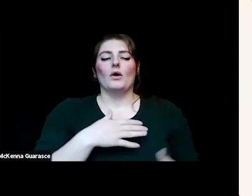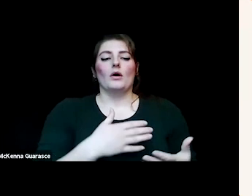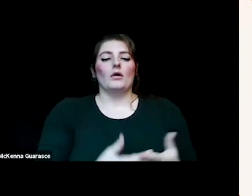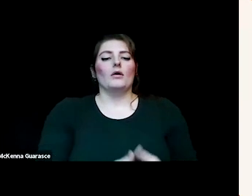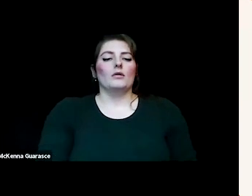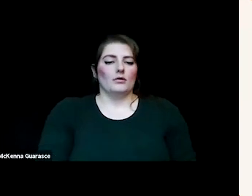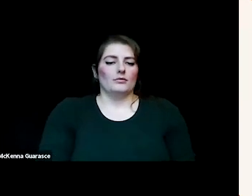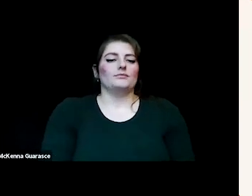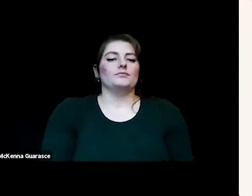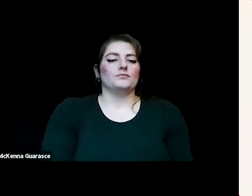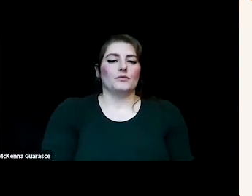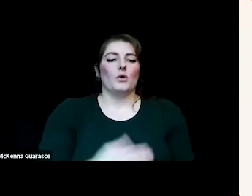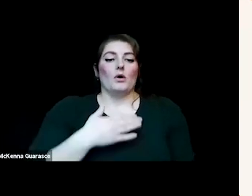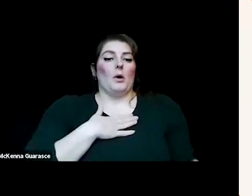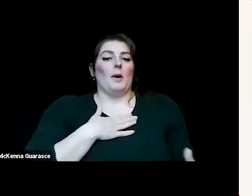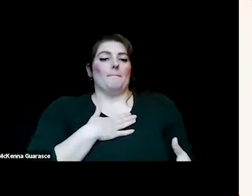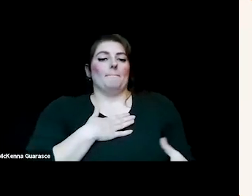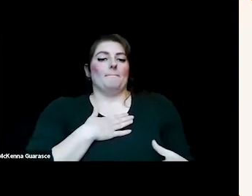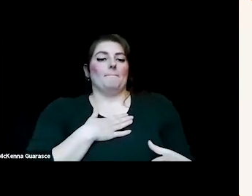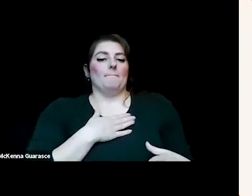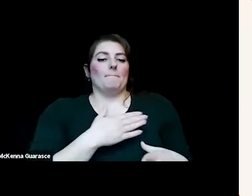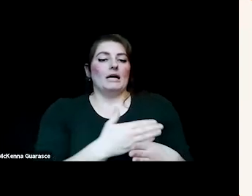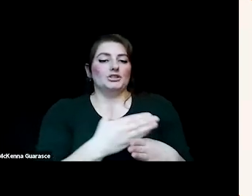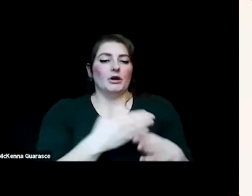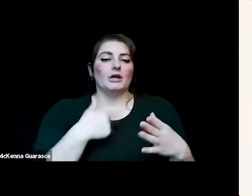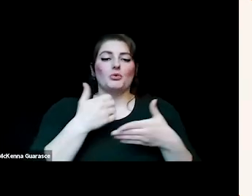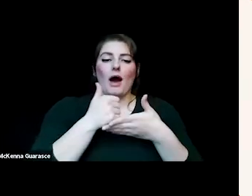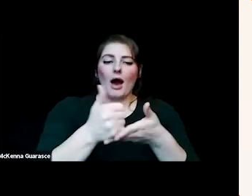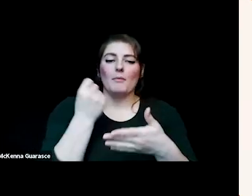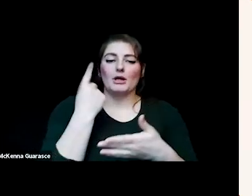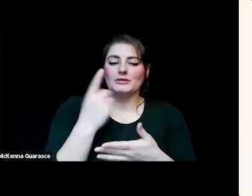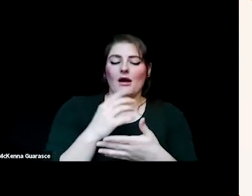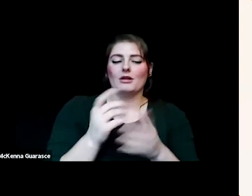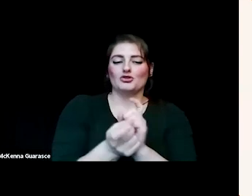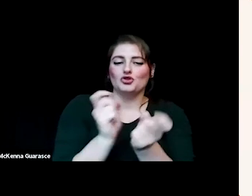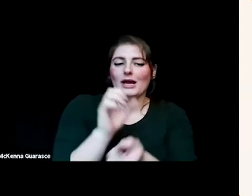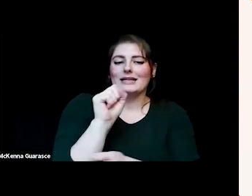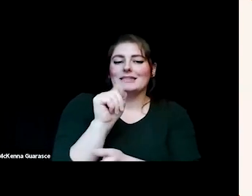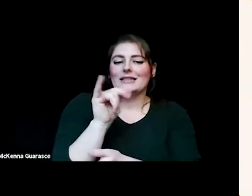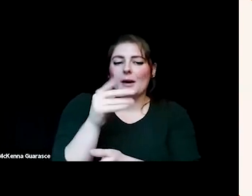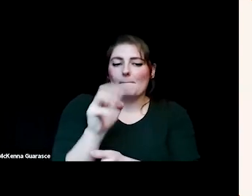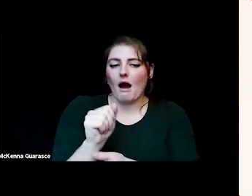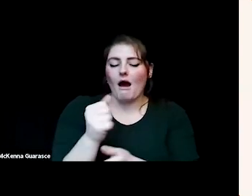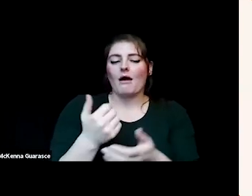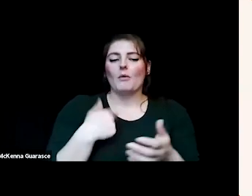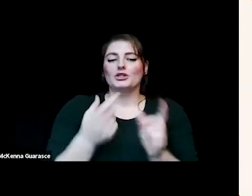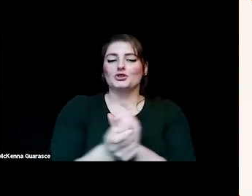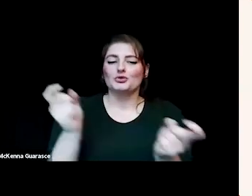y ayudar a lidiar con el estigma y entrenar a las personas sobre herramientas que salvan vidas,